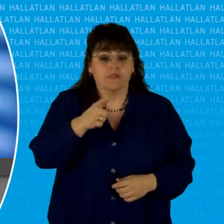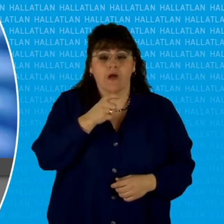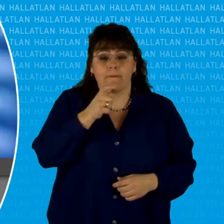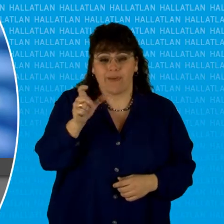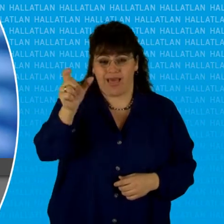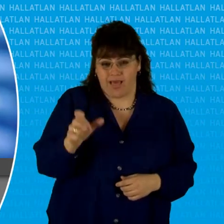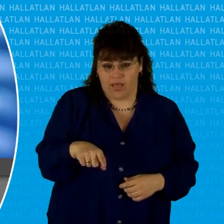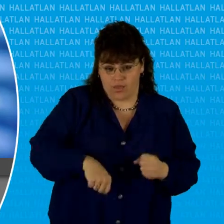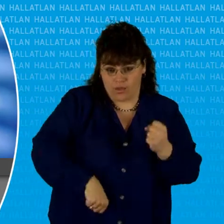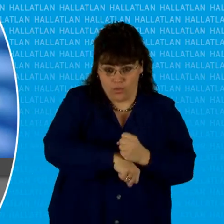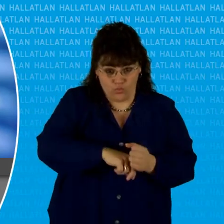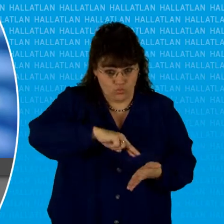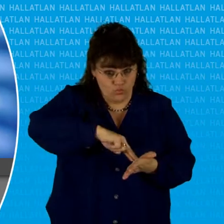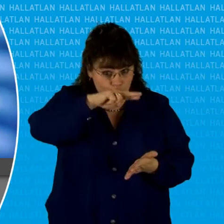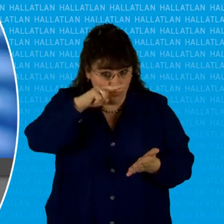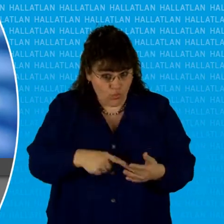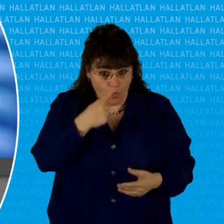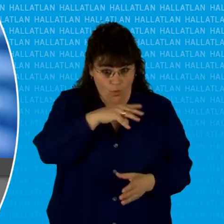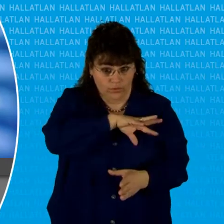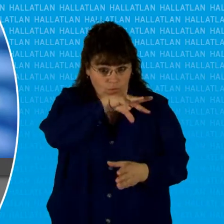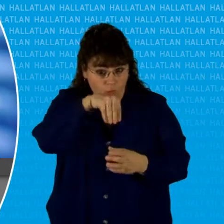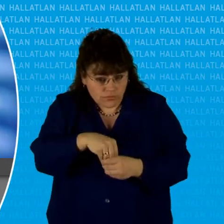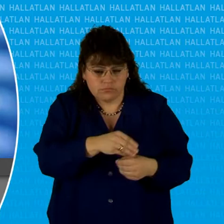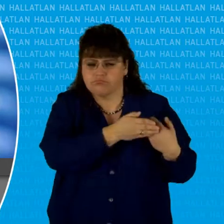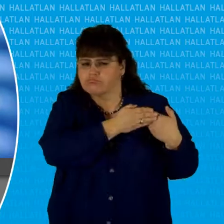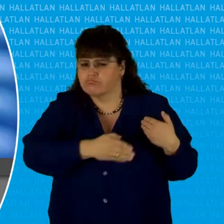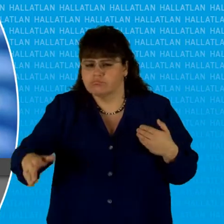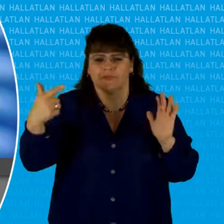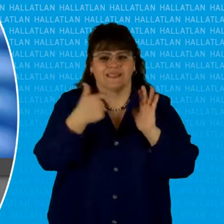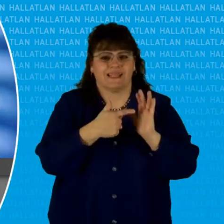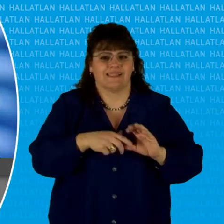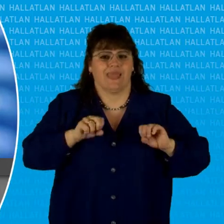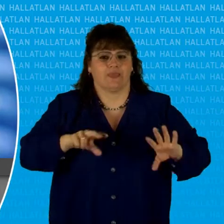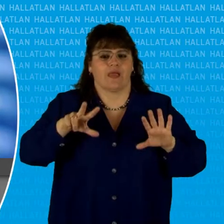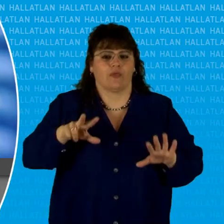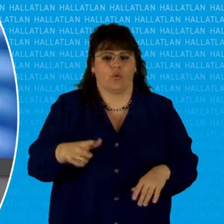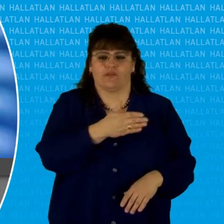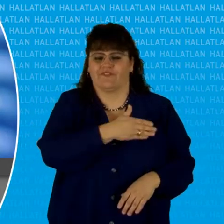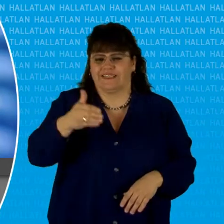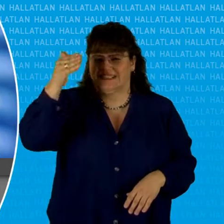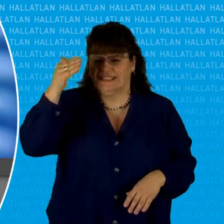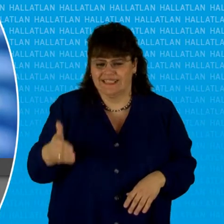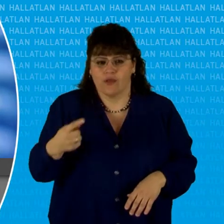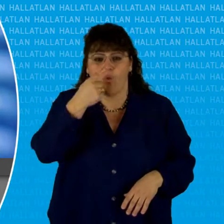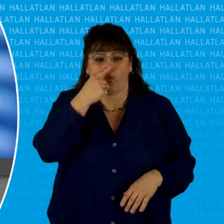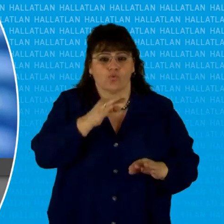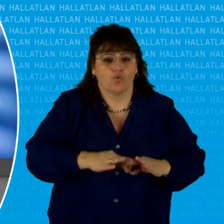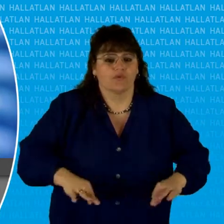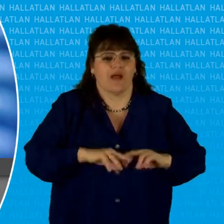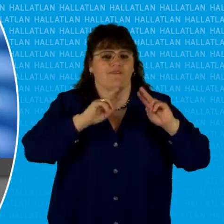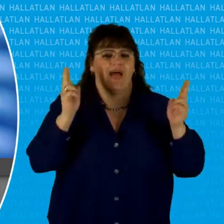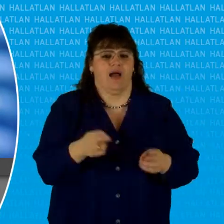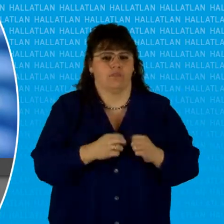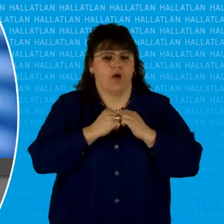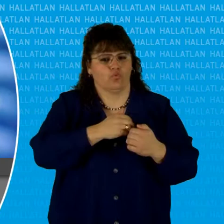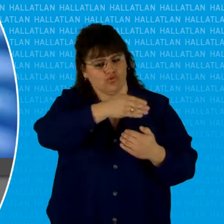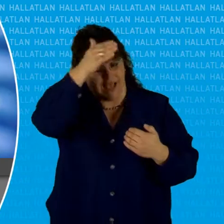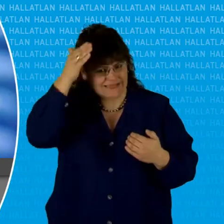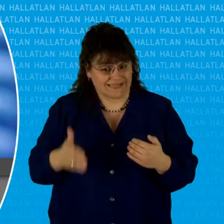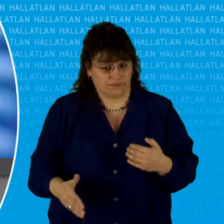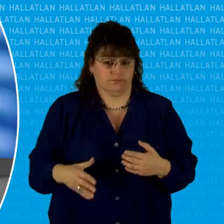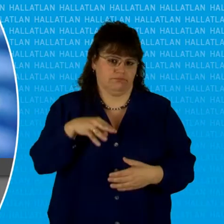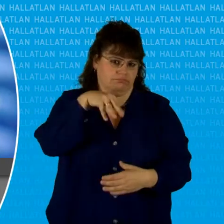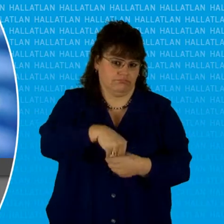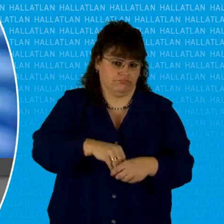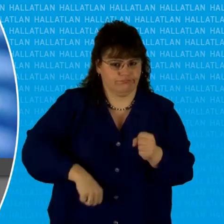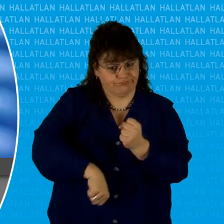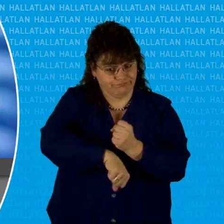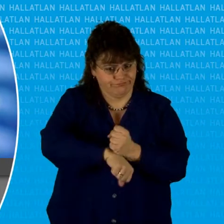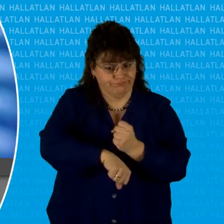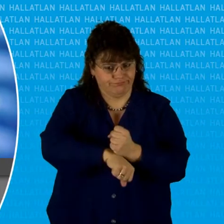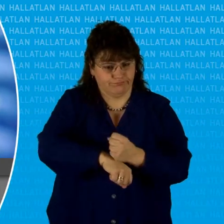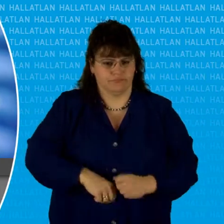Capello szerződése a 2018-as oroszországi világbajnokság végéig szól.